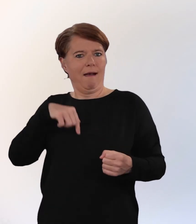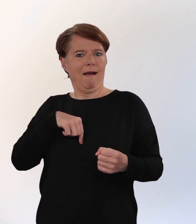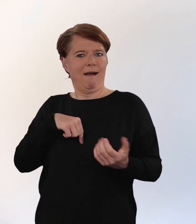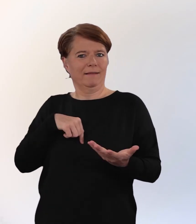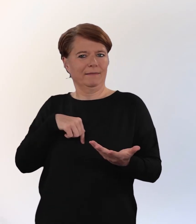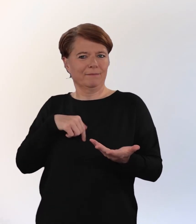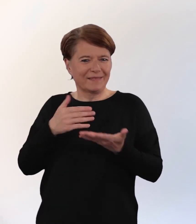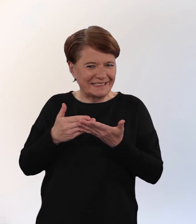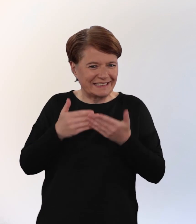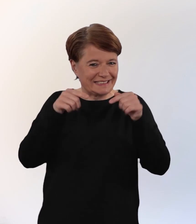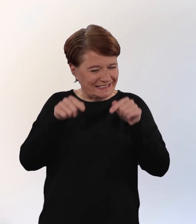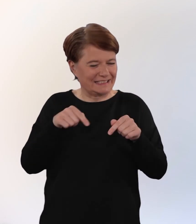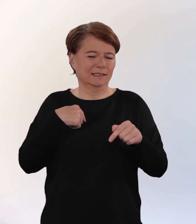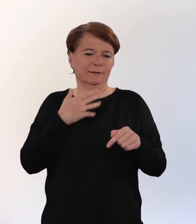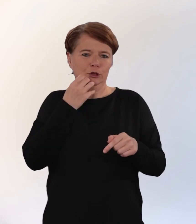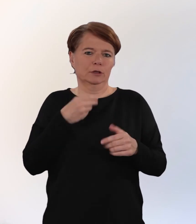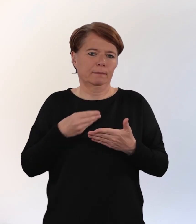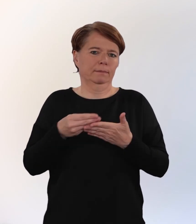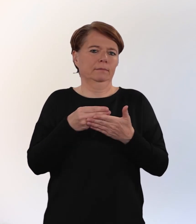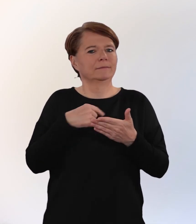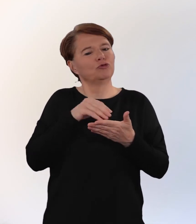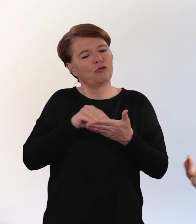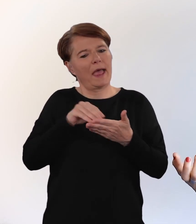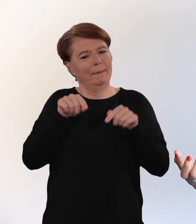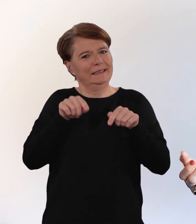Genau, und das versuche ich eben, indem ich schreibe,